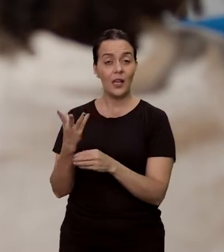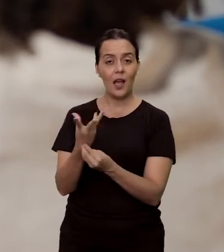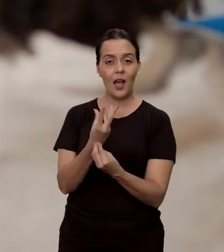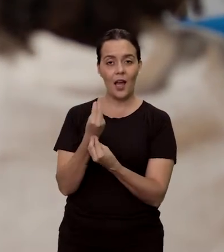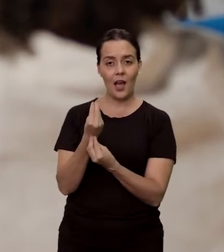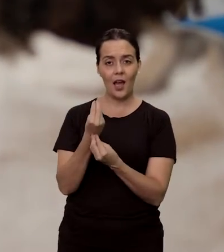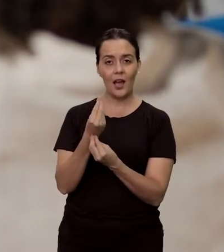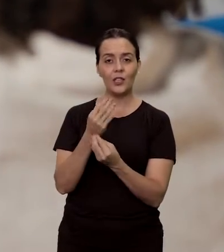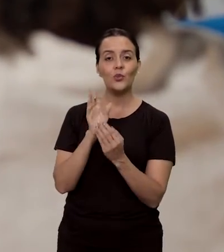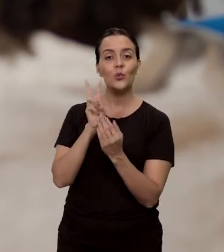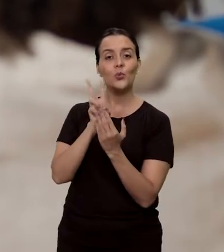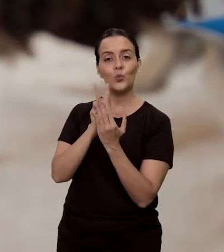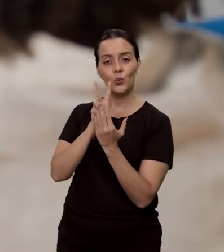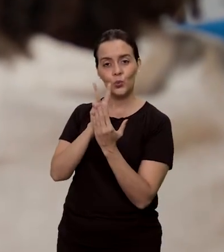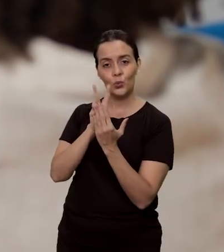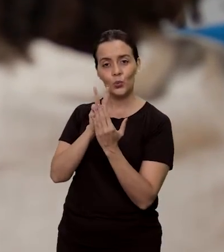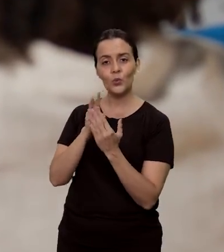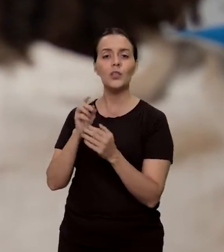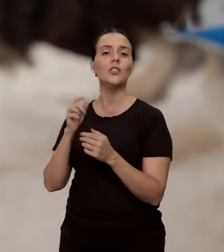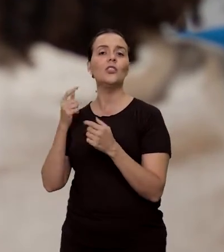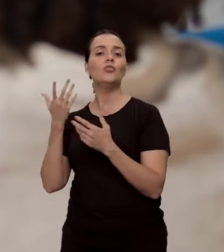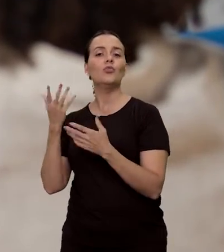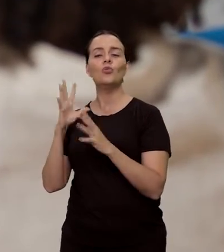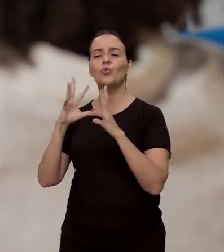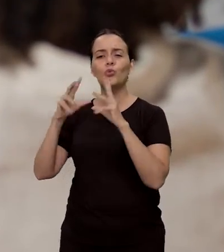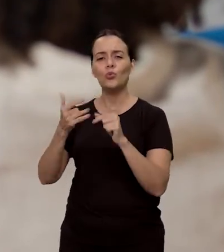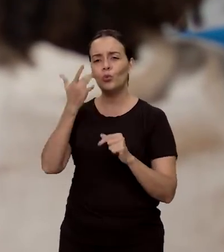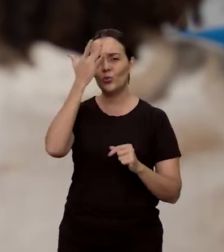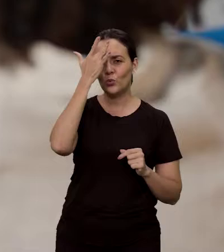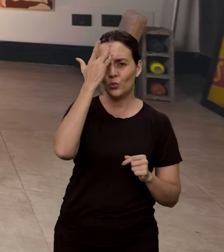você tem a arte que é produzida pelos povos indianos, pelos povos africanos,